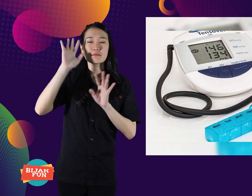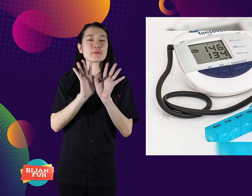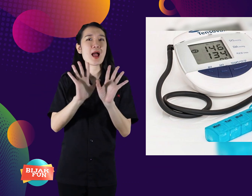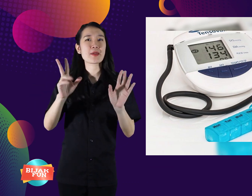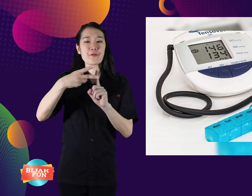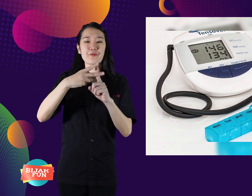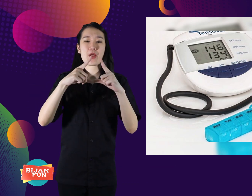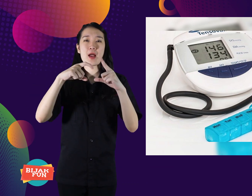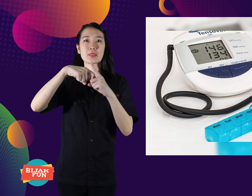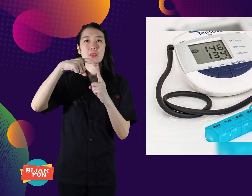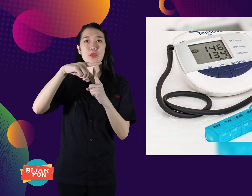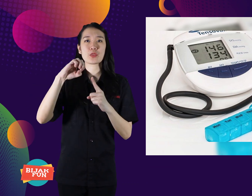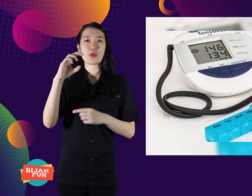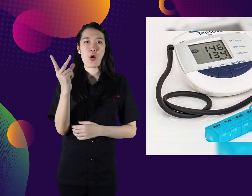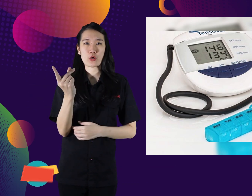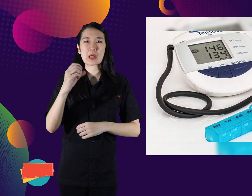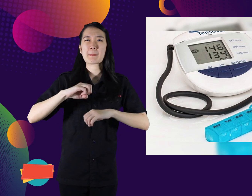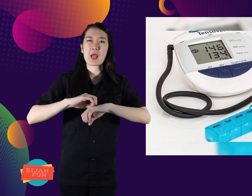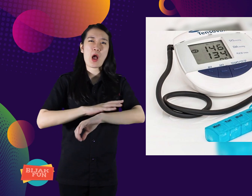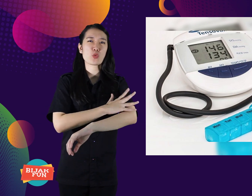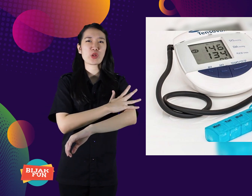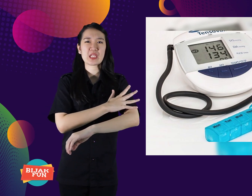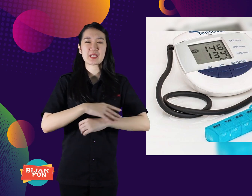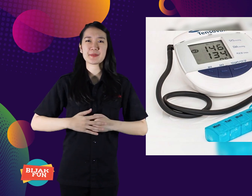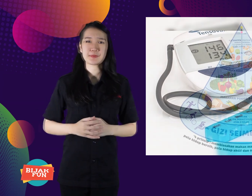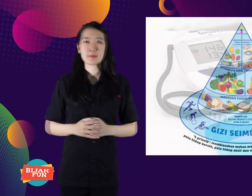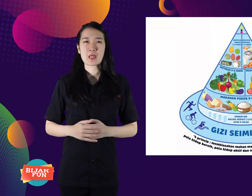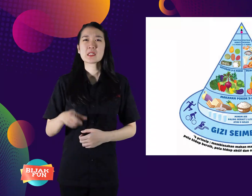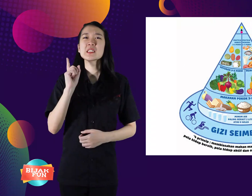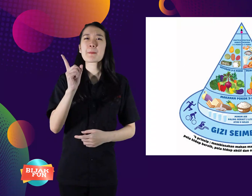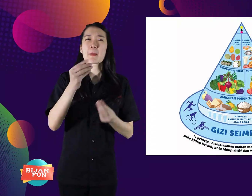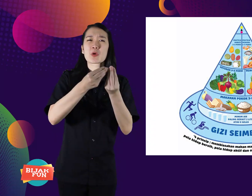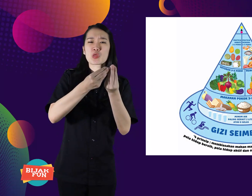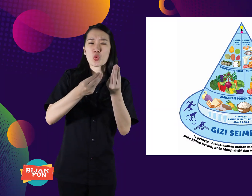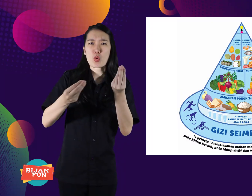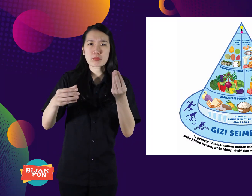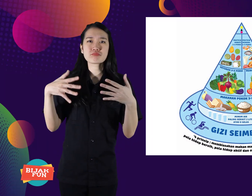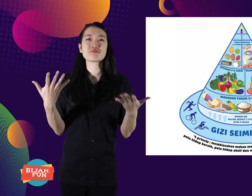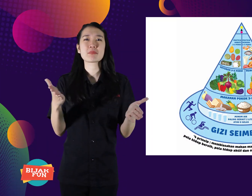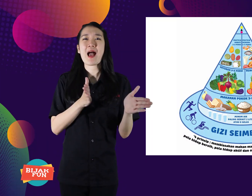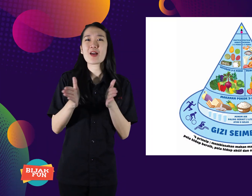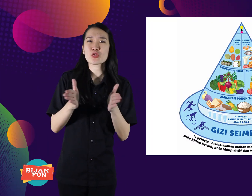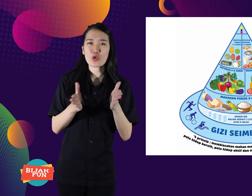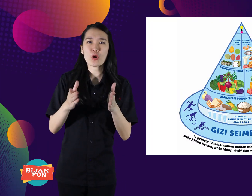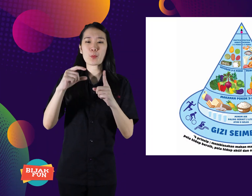Banyak faktor yang mempengaruhinya. Salah satunya, karena keturunan.